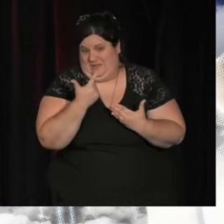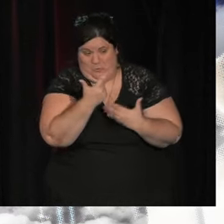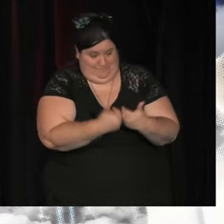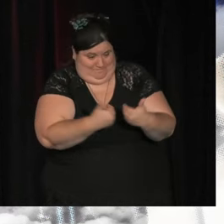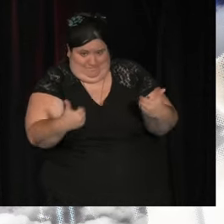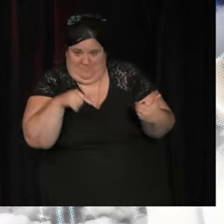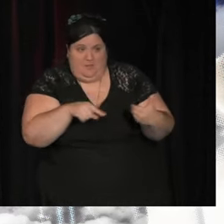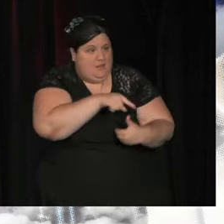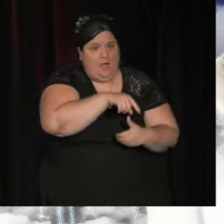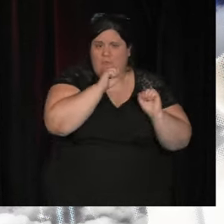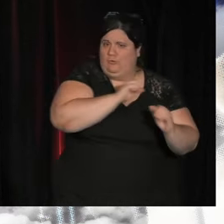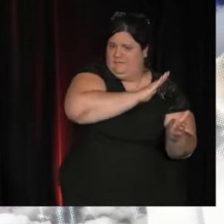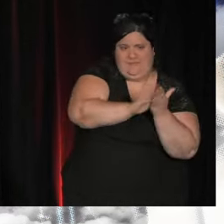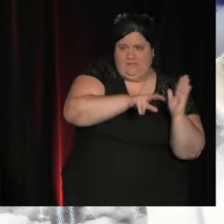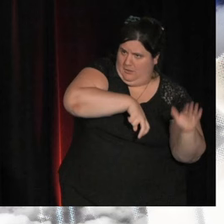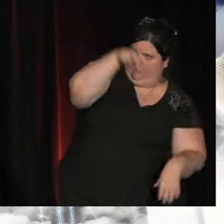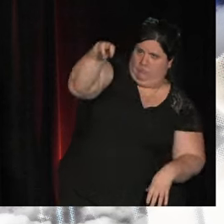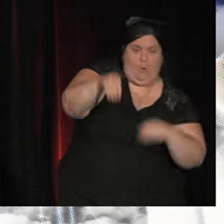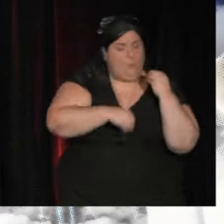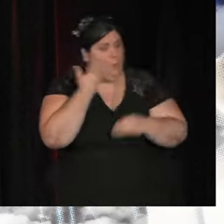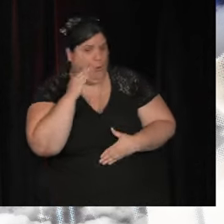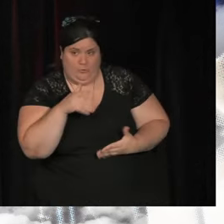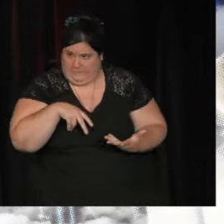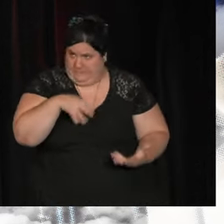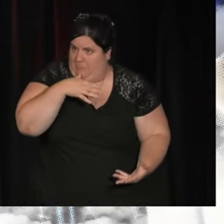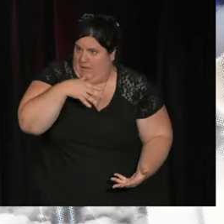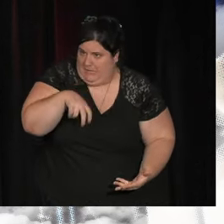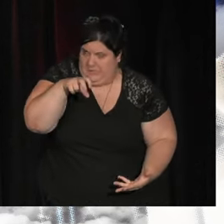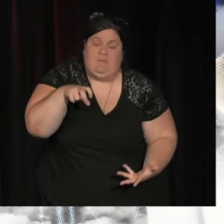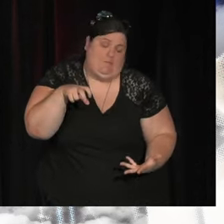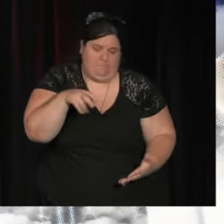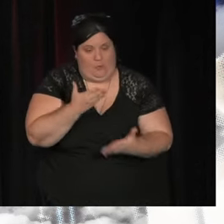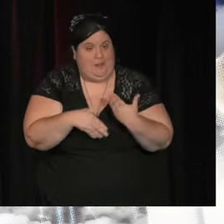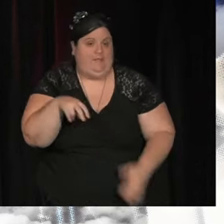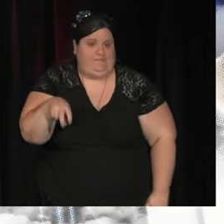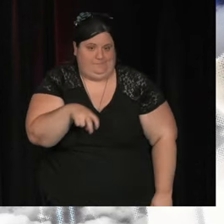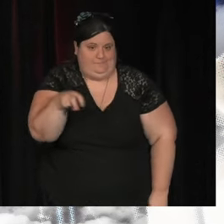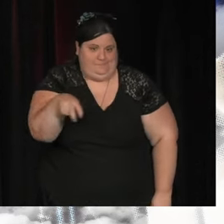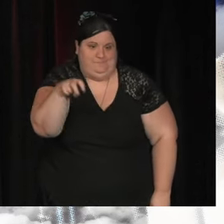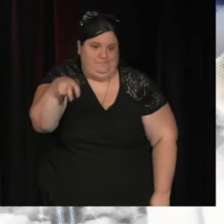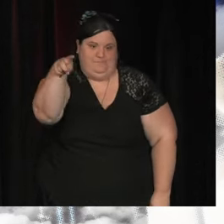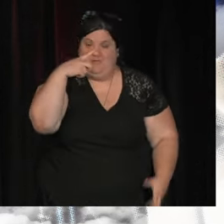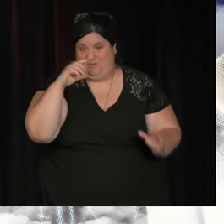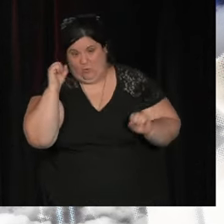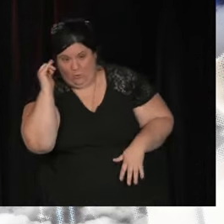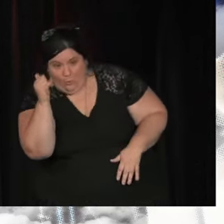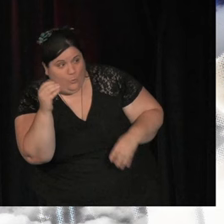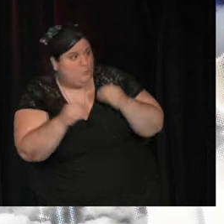grâce à une capacité et ceux qui vont devoir prendre les escaliers. Et les escaliers, en général… C'est dangereux. C'est long, ça peut passer par le (spawn ennemi), c'est parfois juste